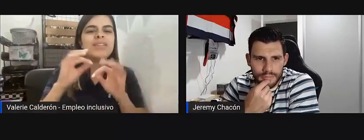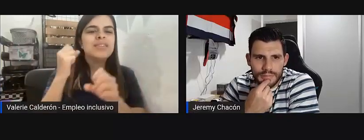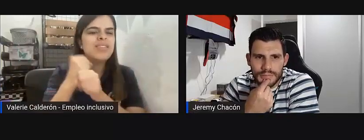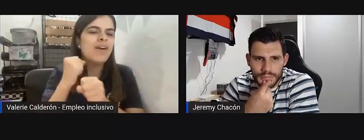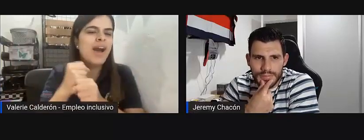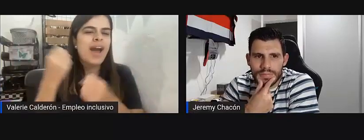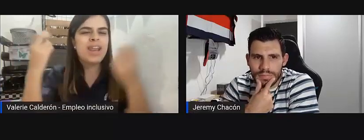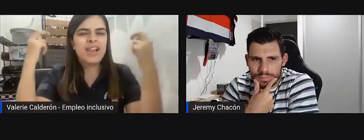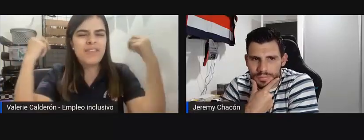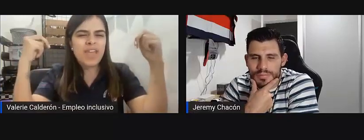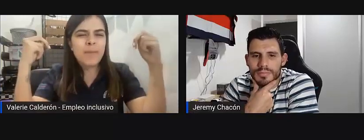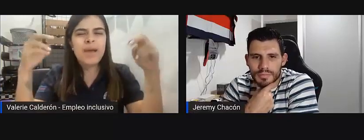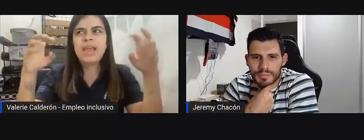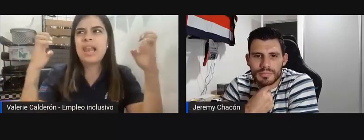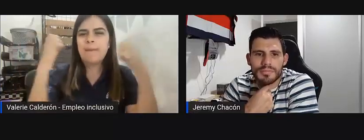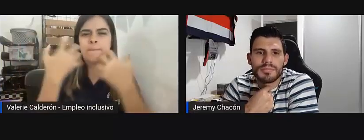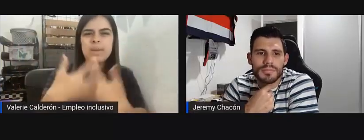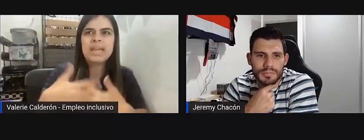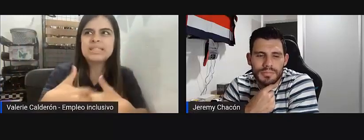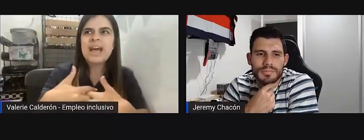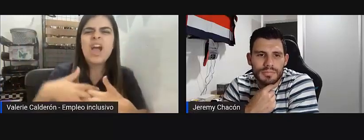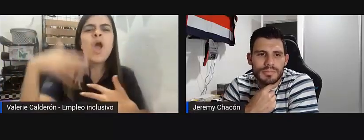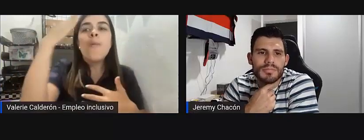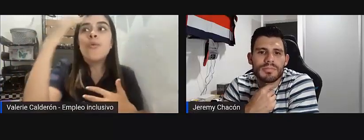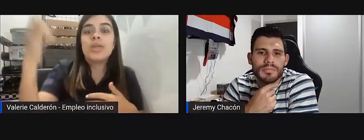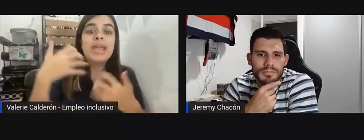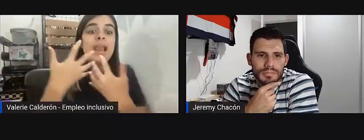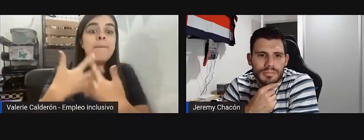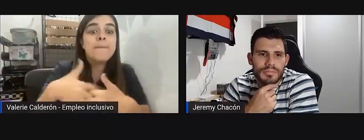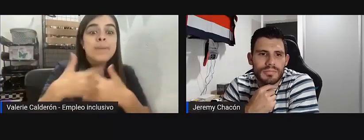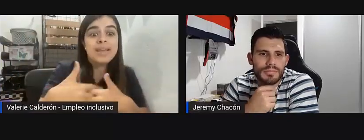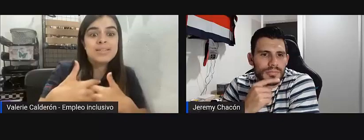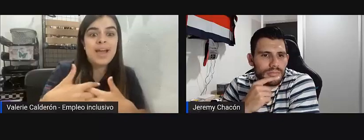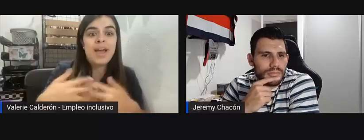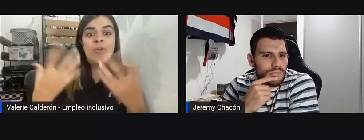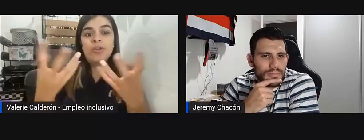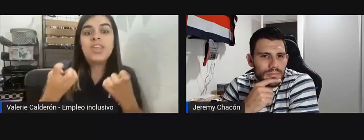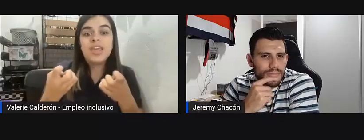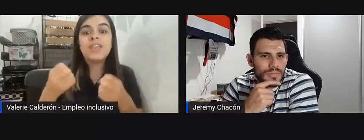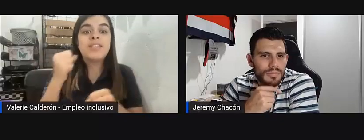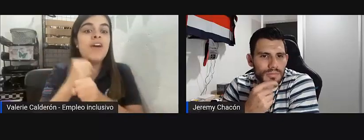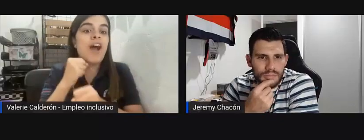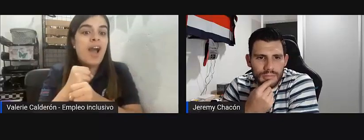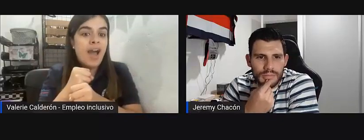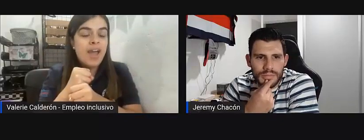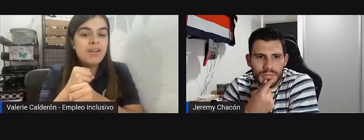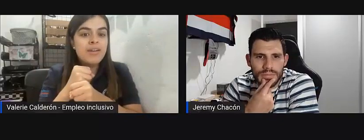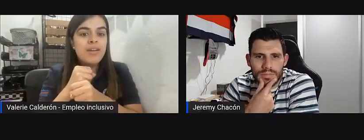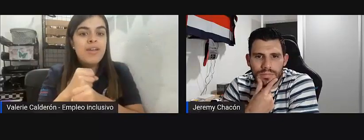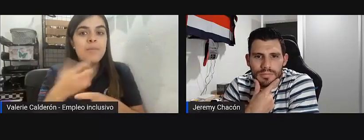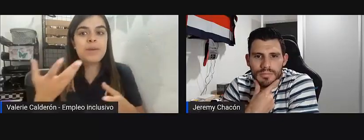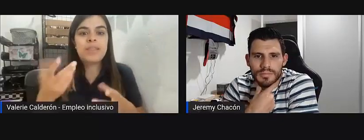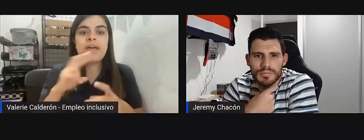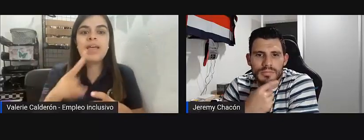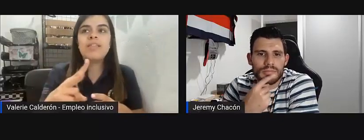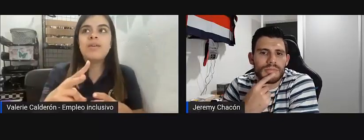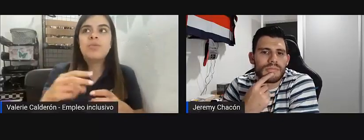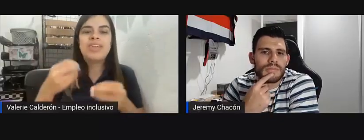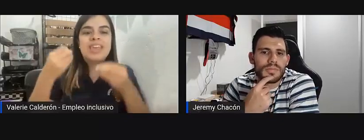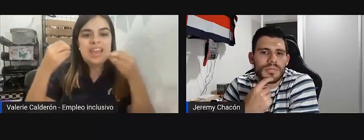trabajar el tema en la empresa porque la empresa lo quiere trabajar verdad porque